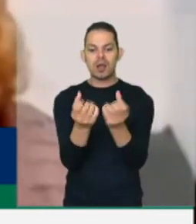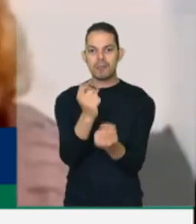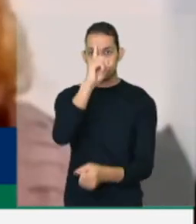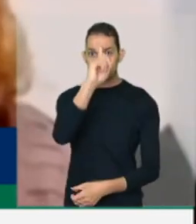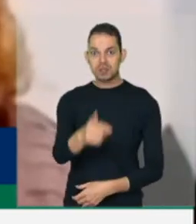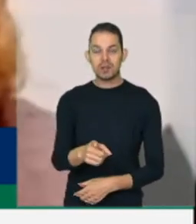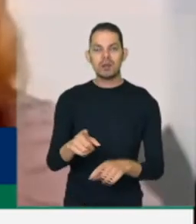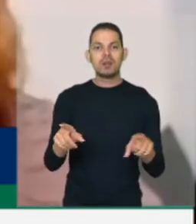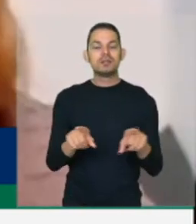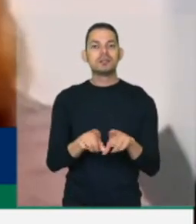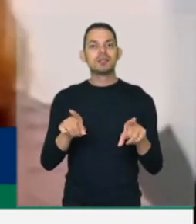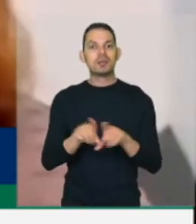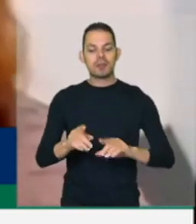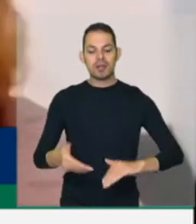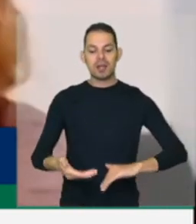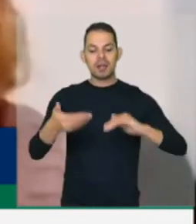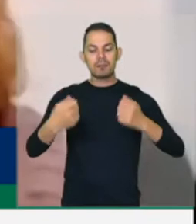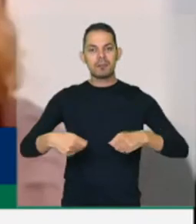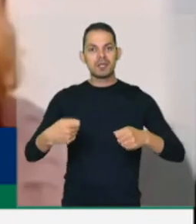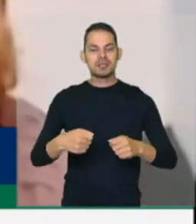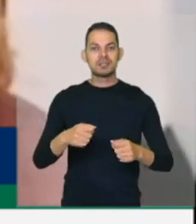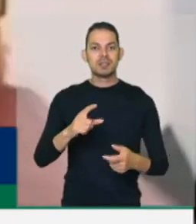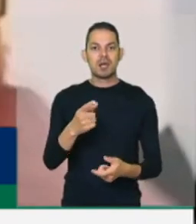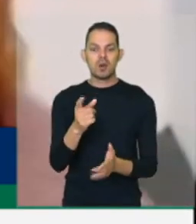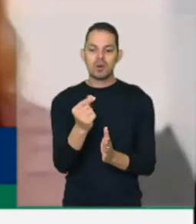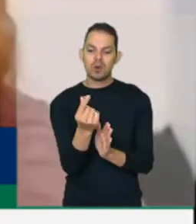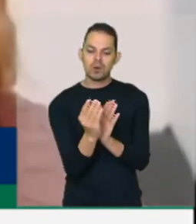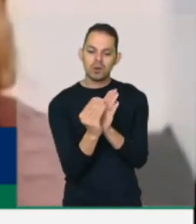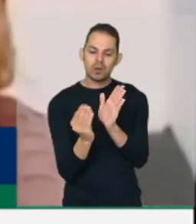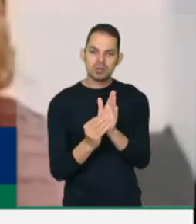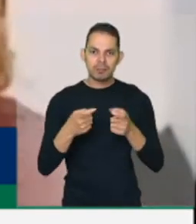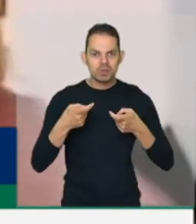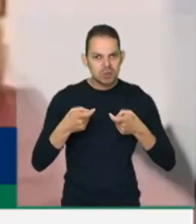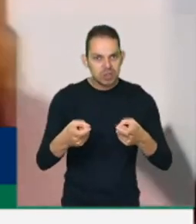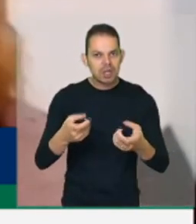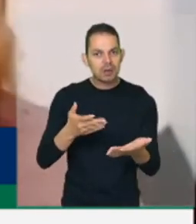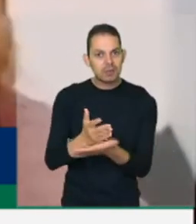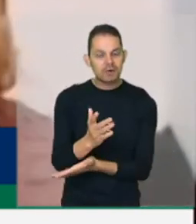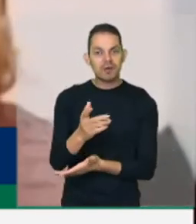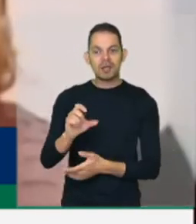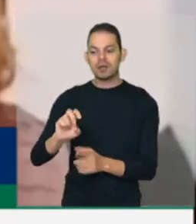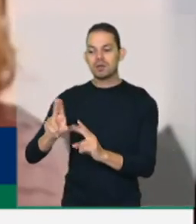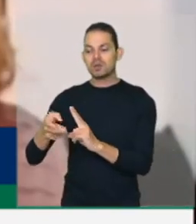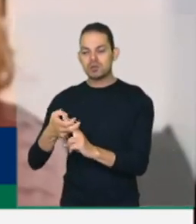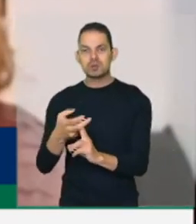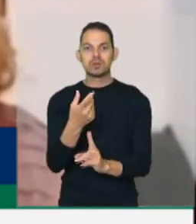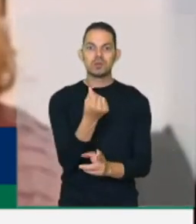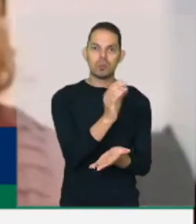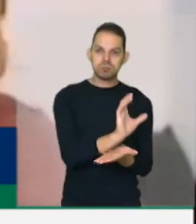21 DIAS E INDICADOS PELA OMS, ESSE CONGRESSO DEVERIA APROVAR O ORÇAMENTO DE GUERRA PARA GARANTIR MAIS RECURSOS AO SUS, MAIS RECURSOS AOS ESTADOS E MUNICÍPIOS. ESTE CONGRESSO